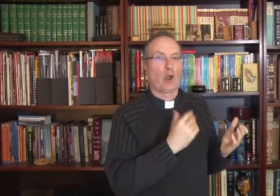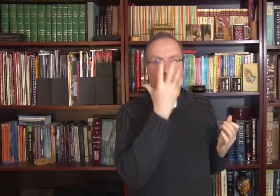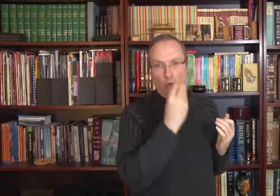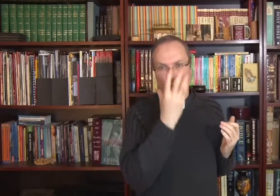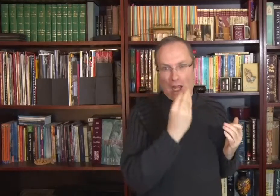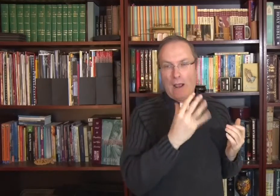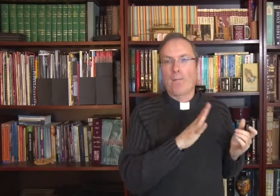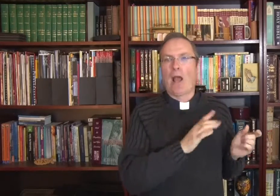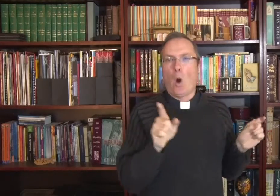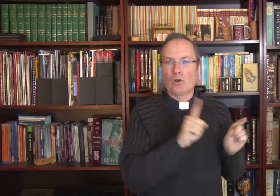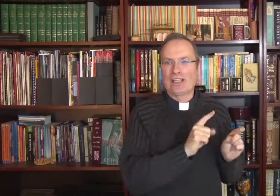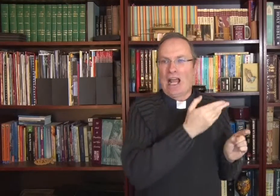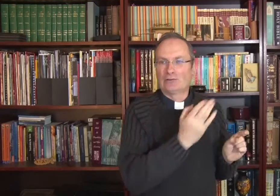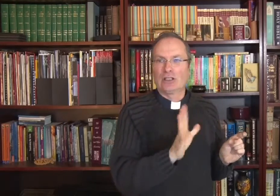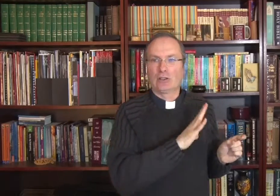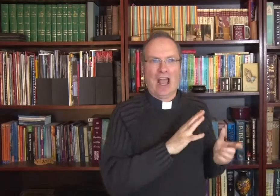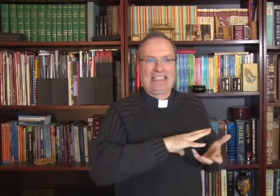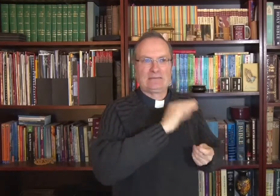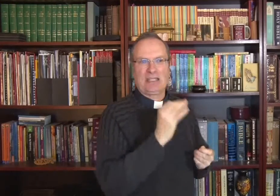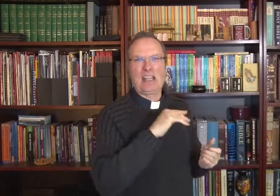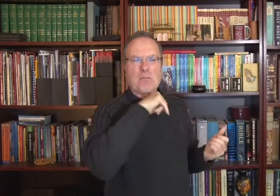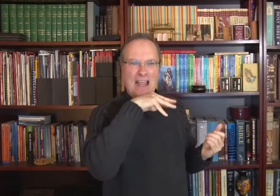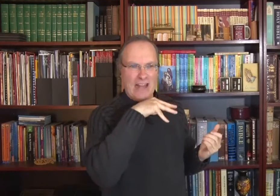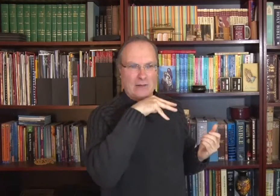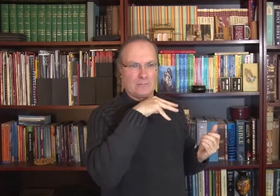et de douceur, mais aussi à ceux qui ont l’esprit pervers,